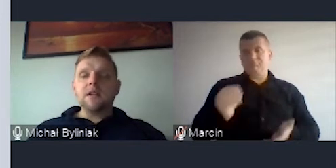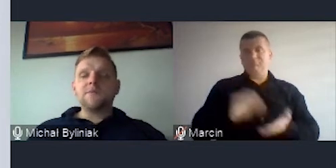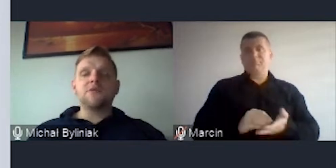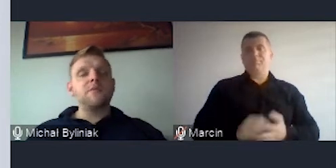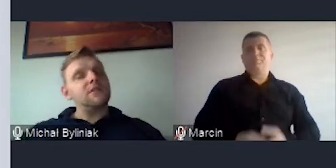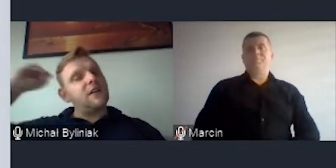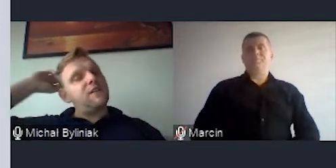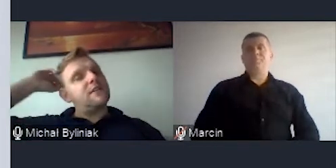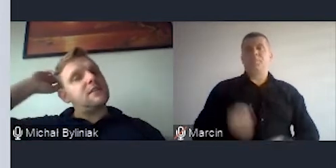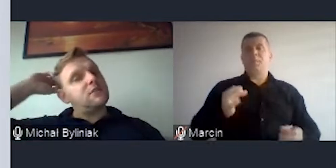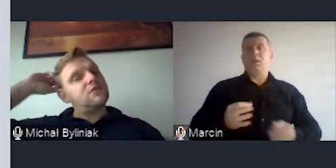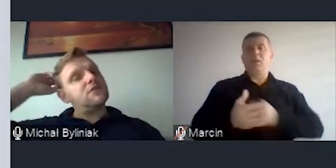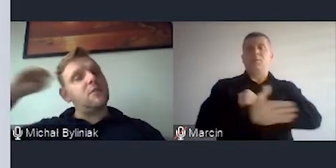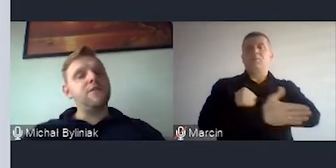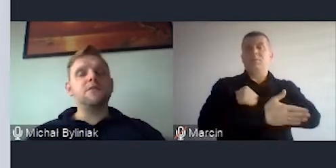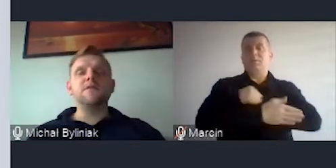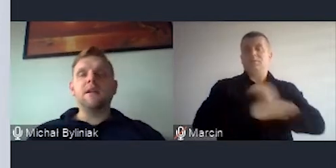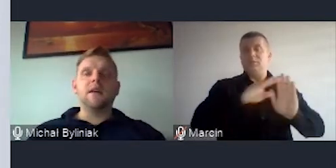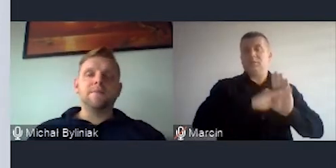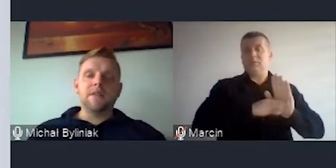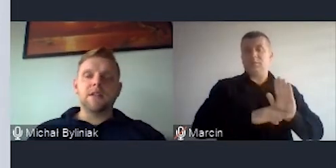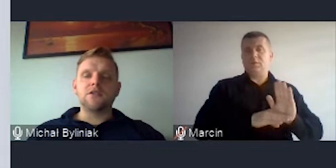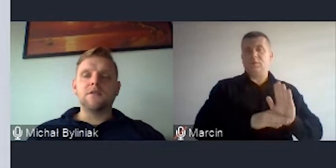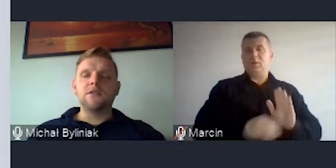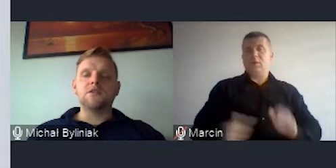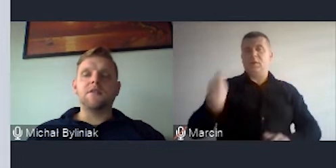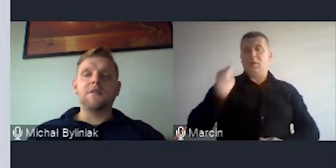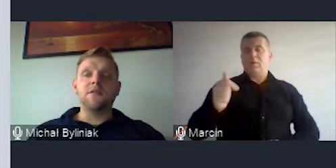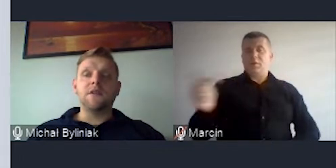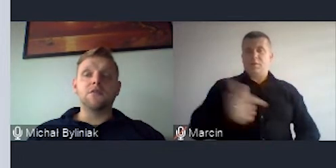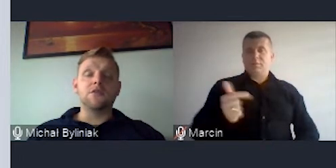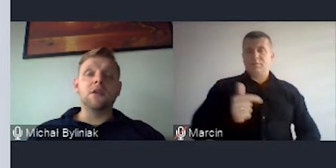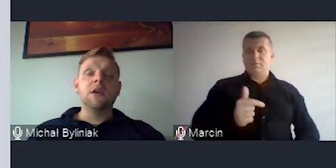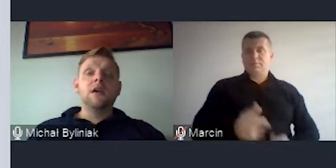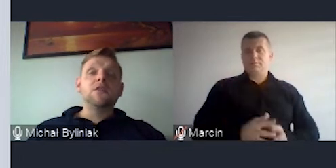I teraz proszę Państwa kwestii dotyczące tych naszych wytycznych kwalifikowalności,